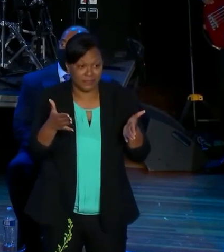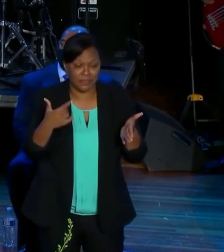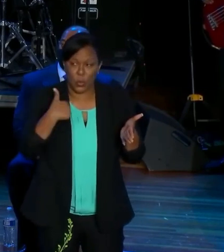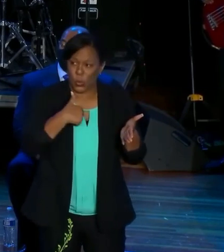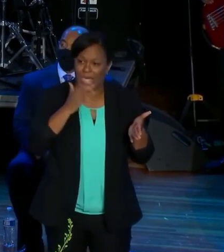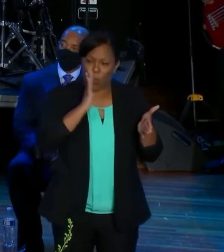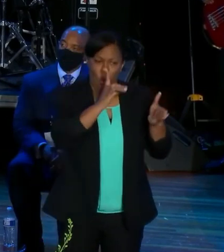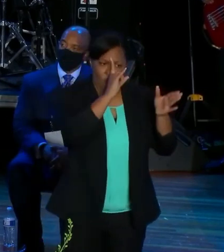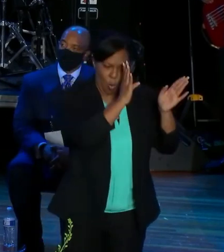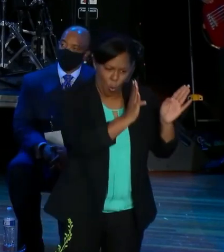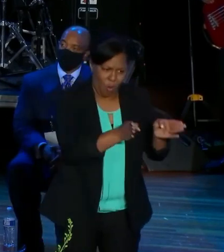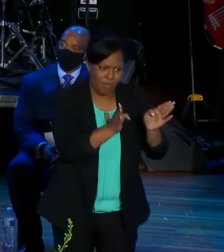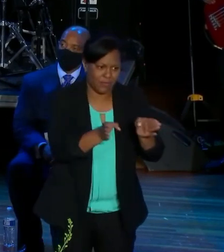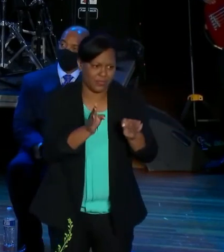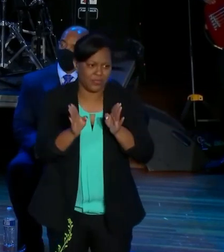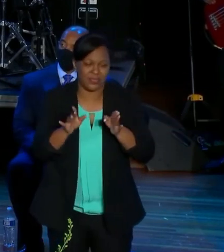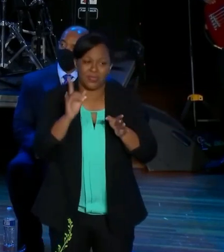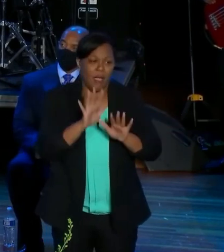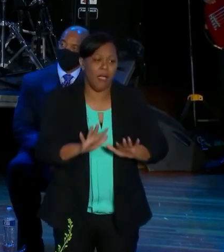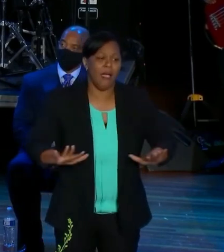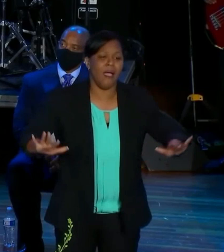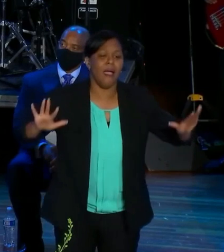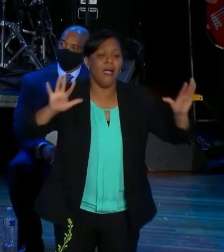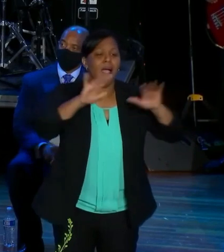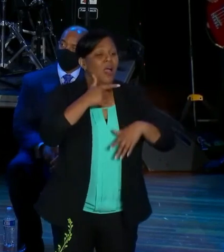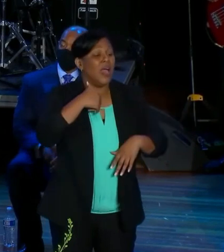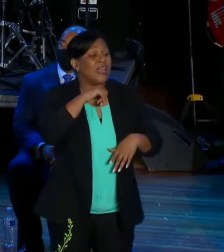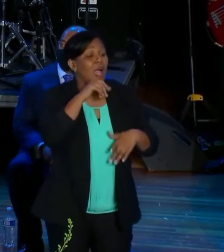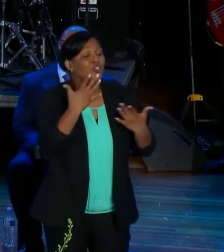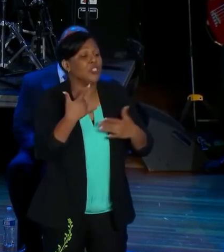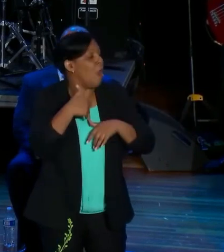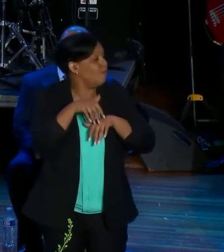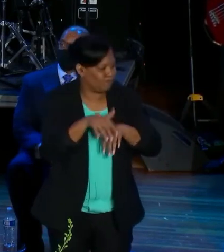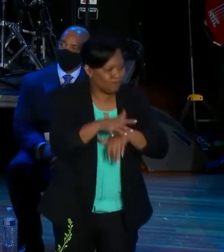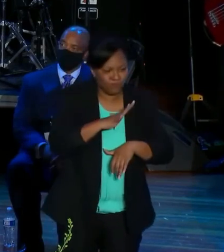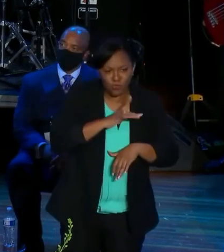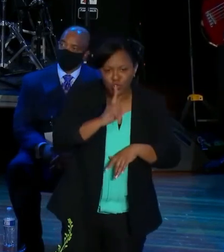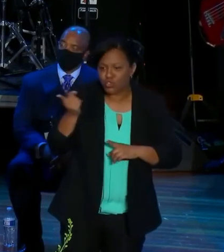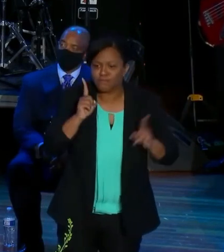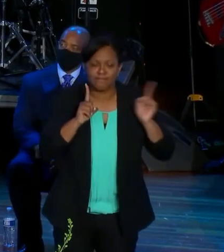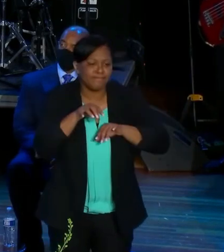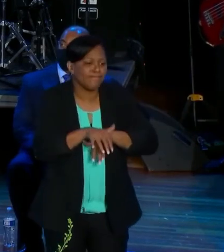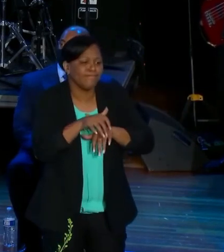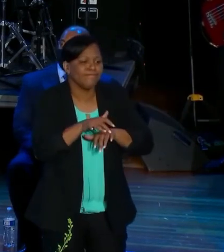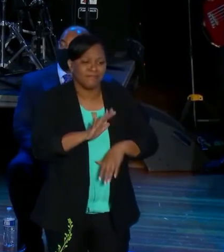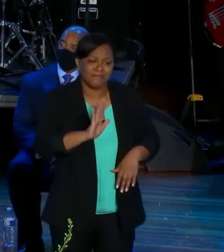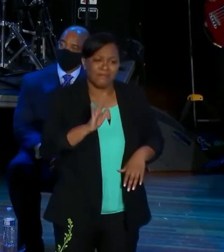Inte bara marscher, utan nya rättegångar Och detta kommer att ledas av familjen Floyd